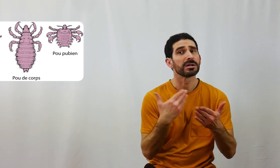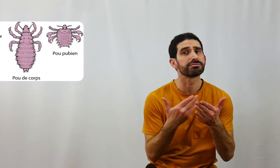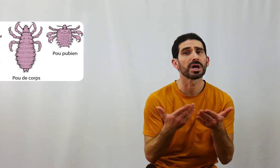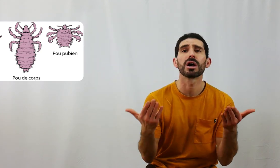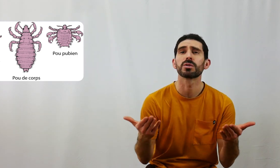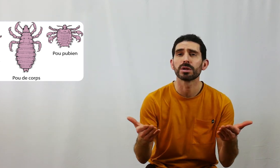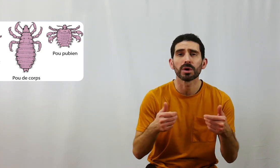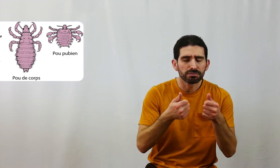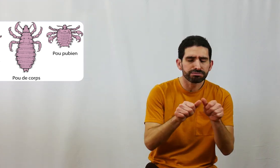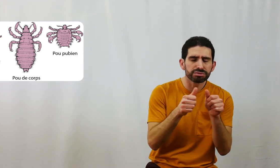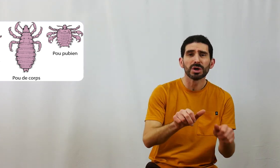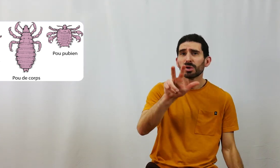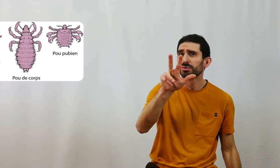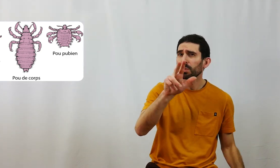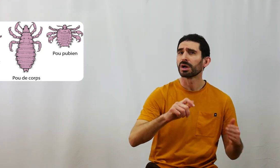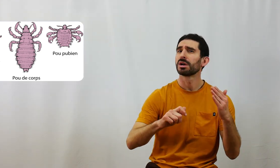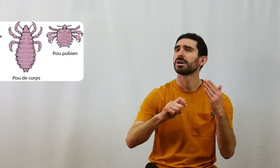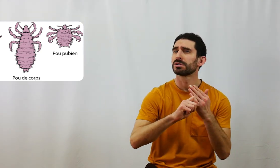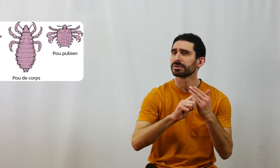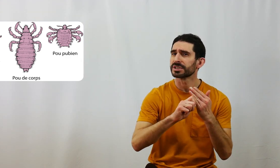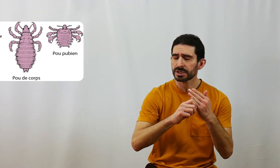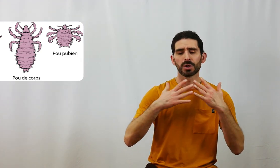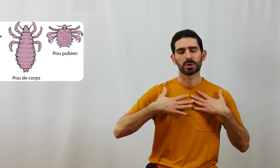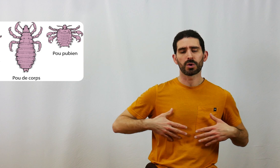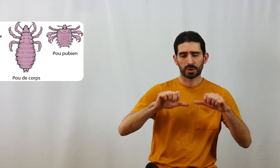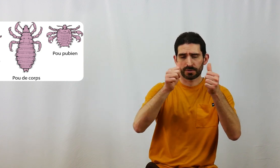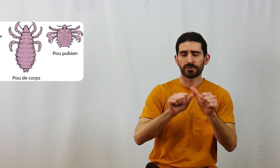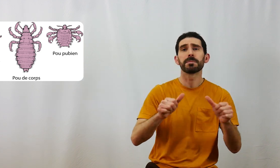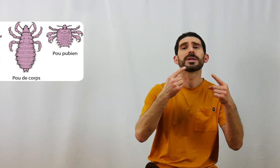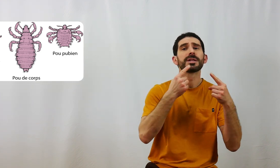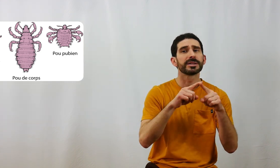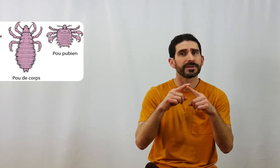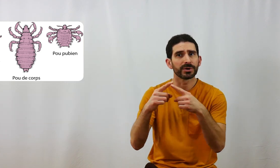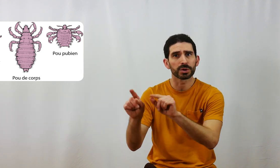C'est pour ça qu'actuellement, nous avons trois espèces de poux de morphologie différente.